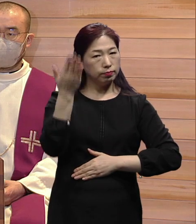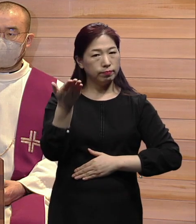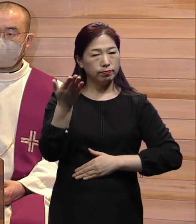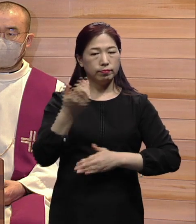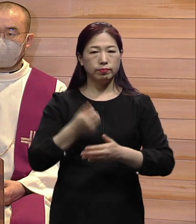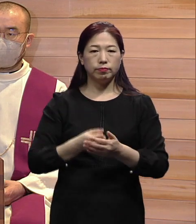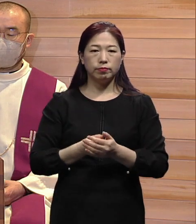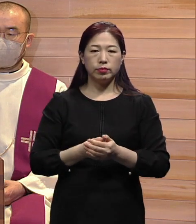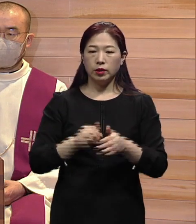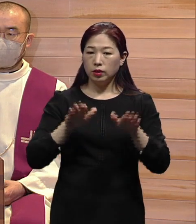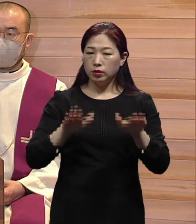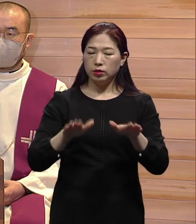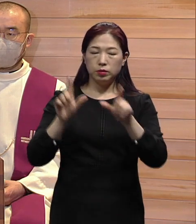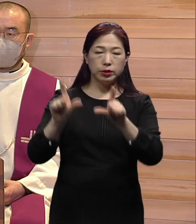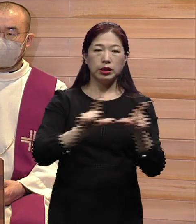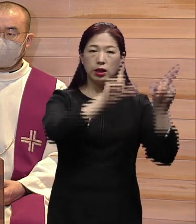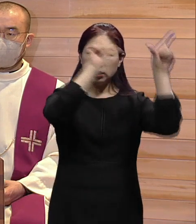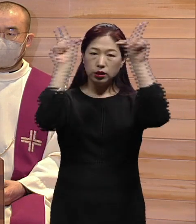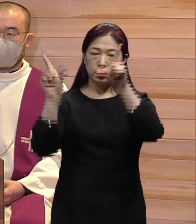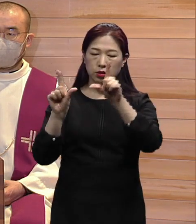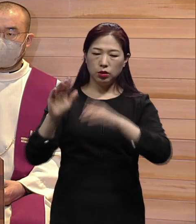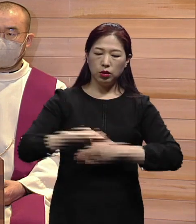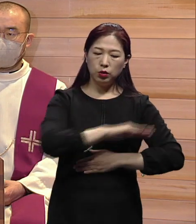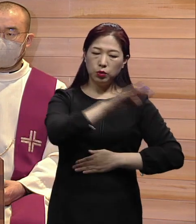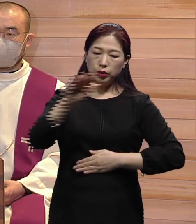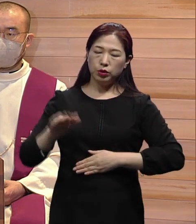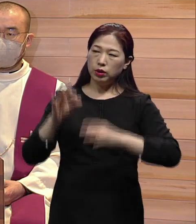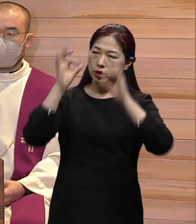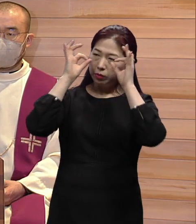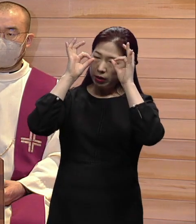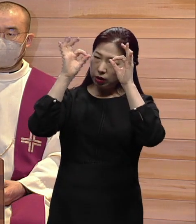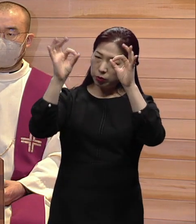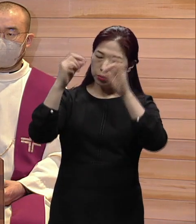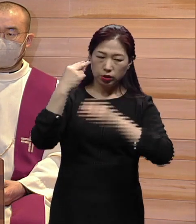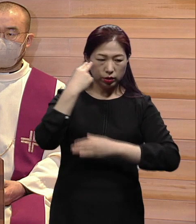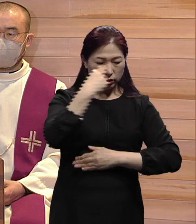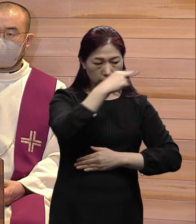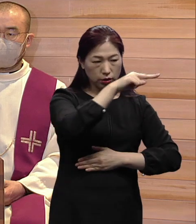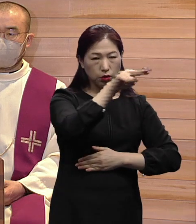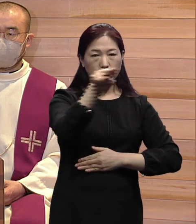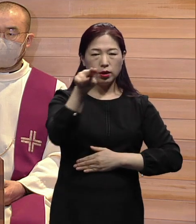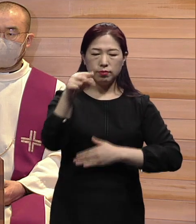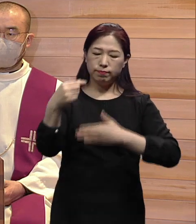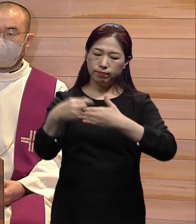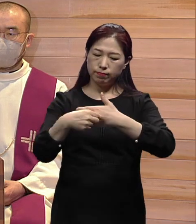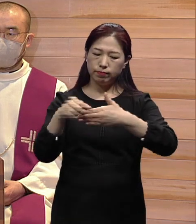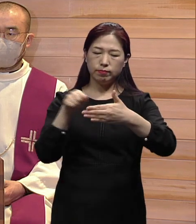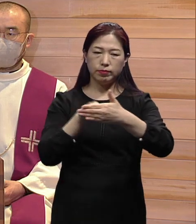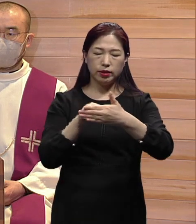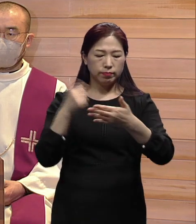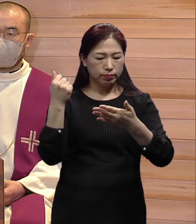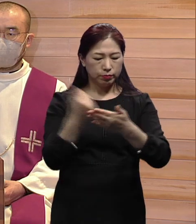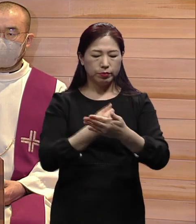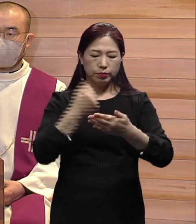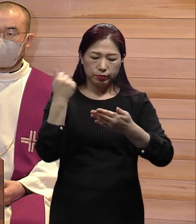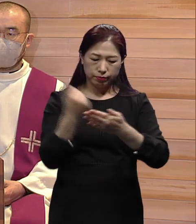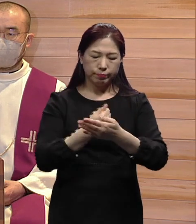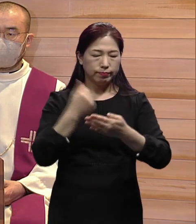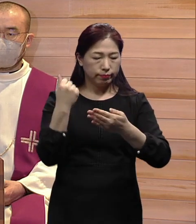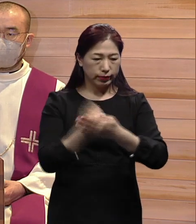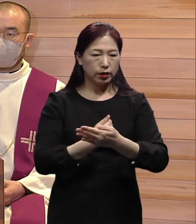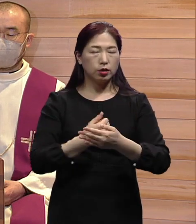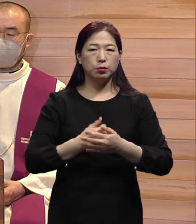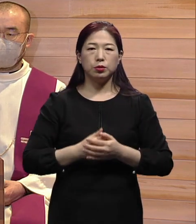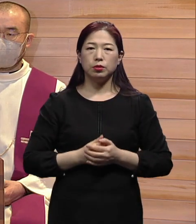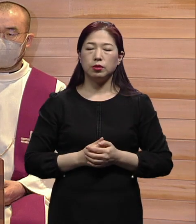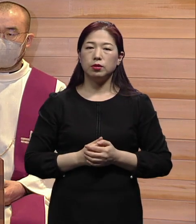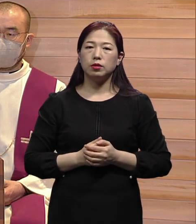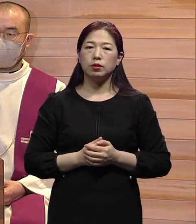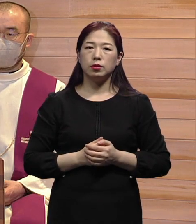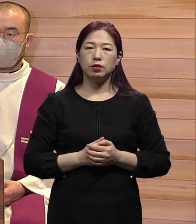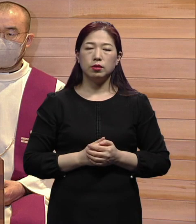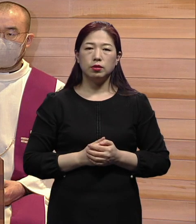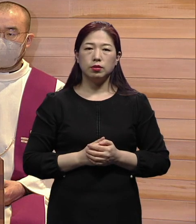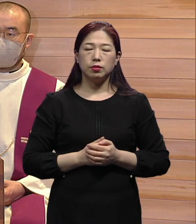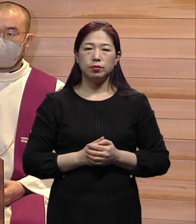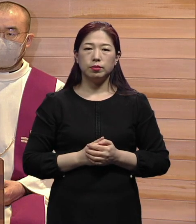이 시대를 사는 우리를 바라보는 그 분의 안타까운 시선과 마음이 전해지며 애잔한 마음이 듭니다